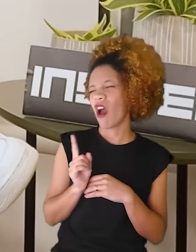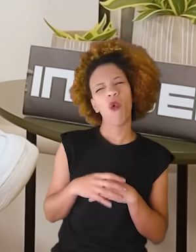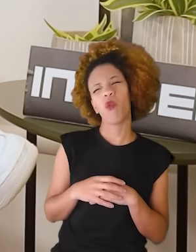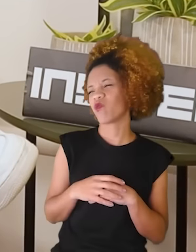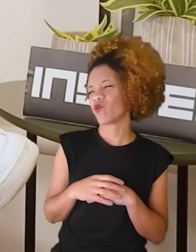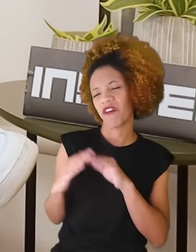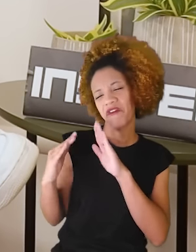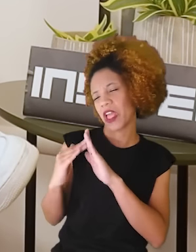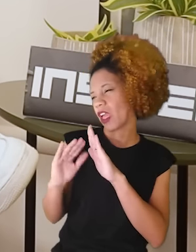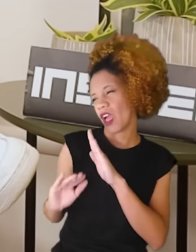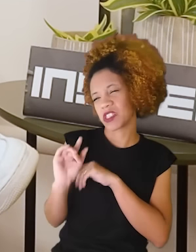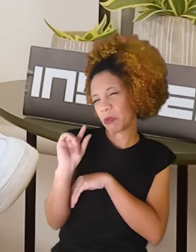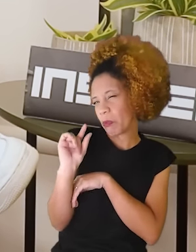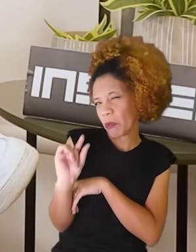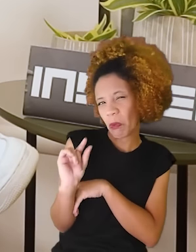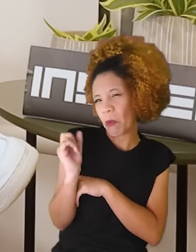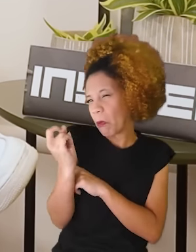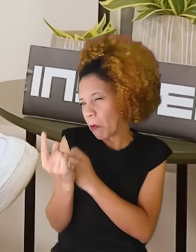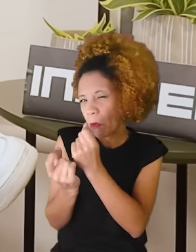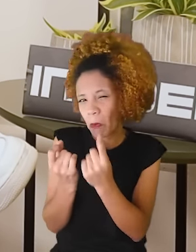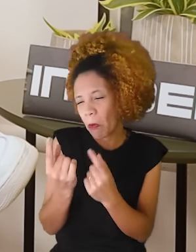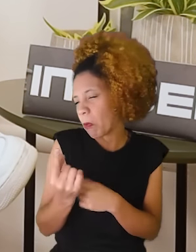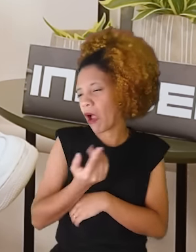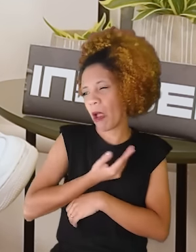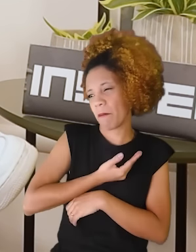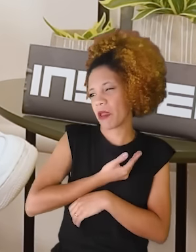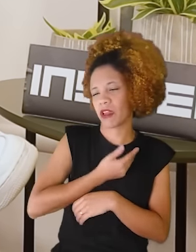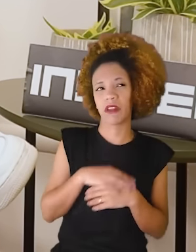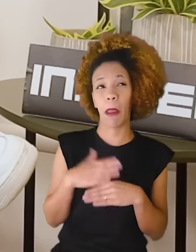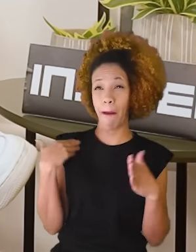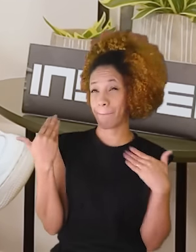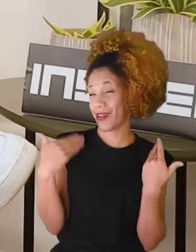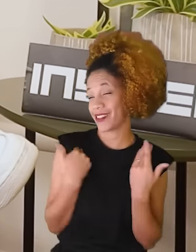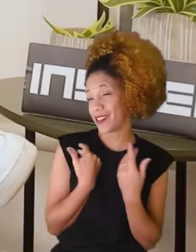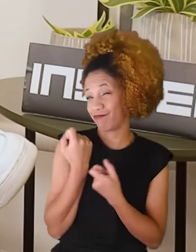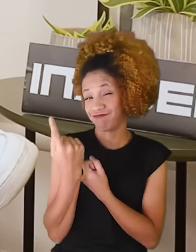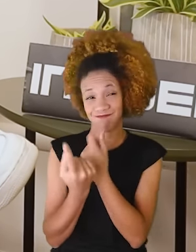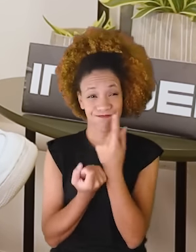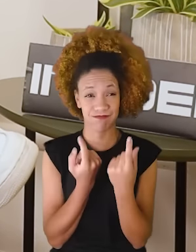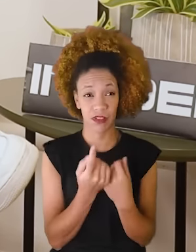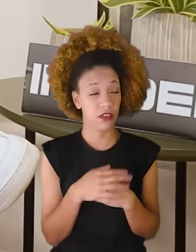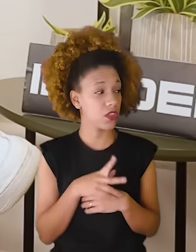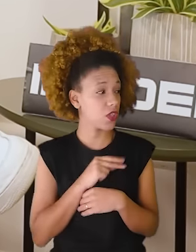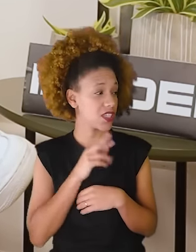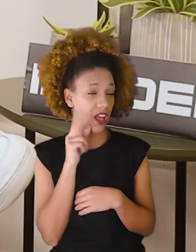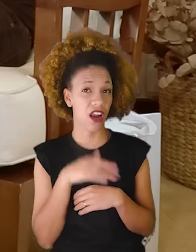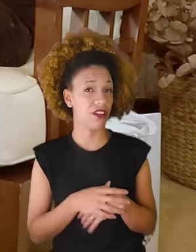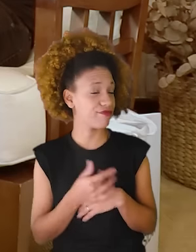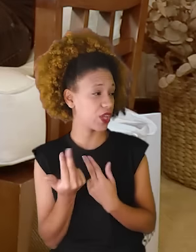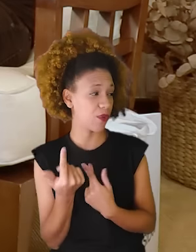não muito tá ele tem pouquíssimos amigos e não sai sai muito pouco de casa [ __ ] ele vai ser eu mano